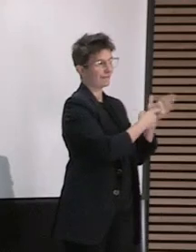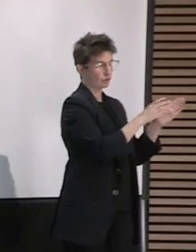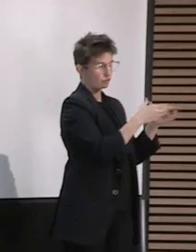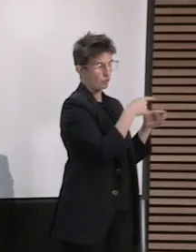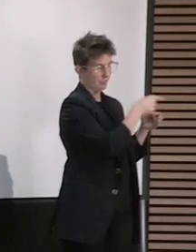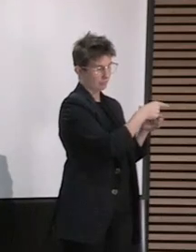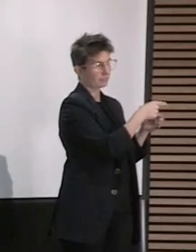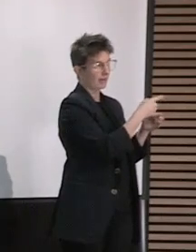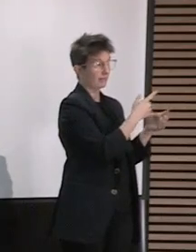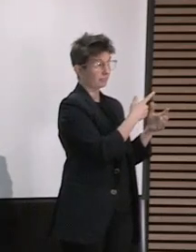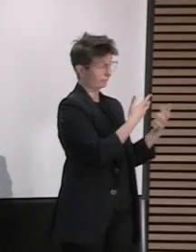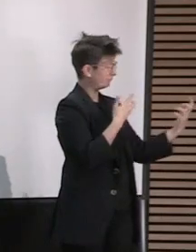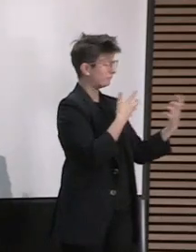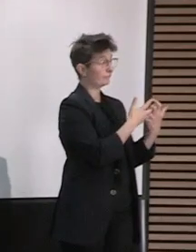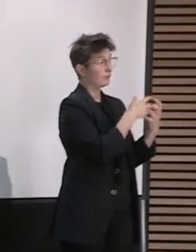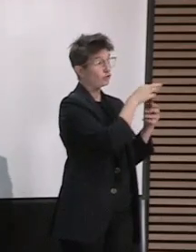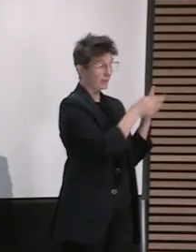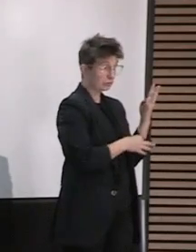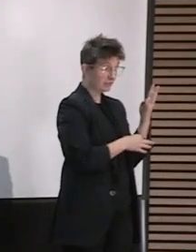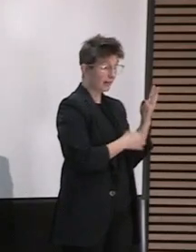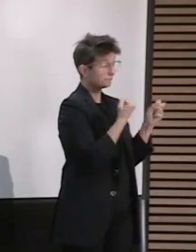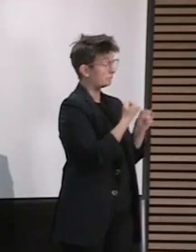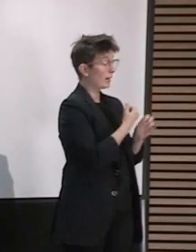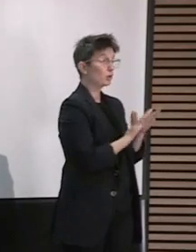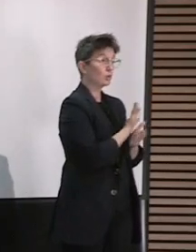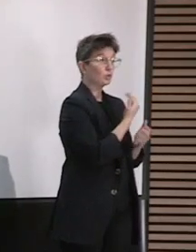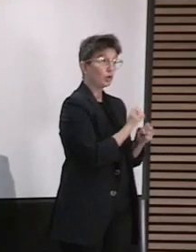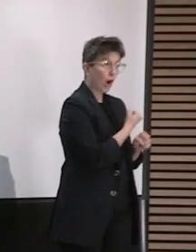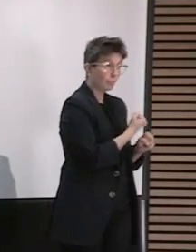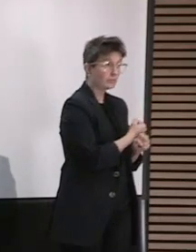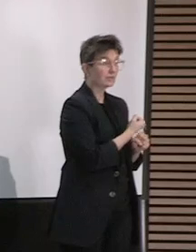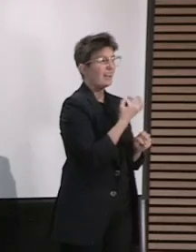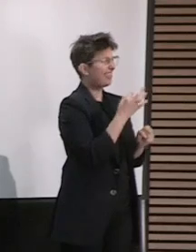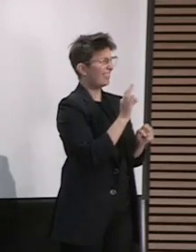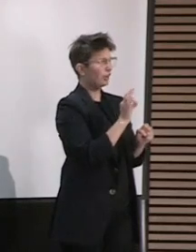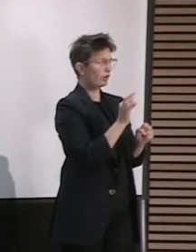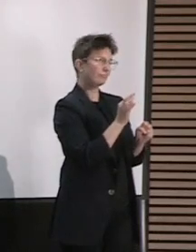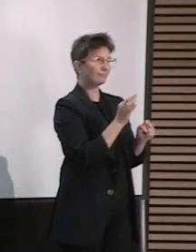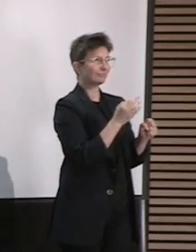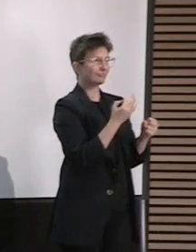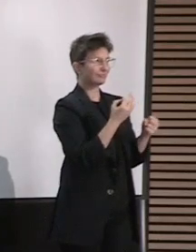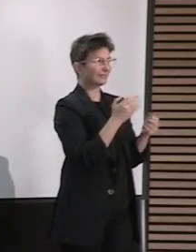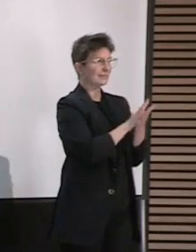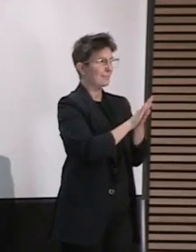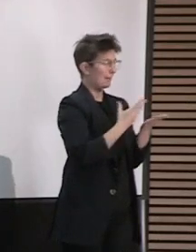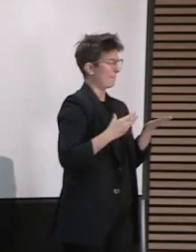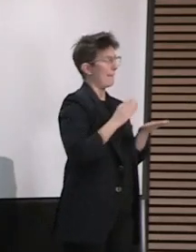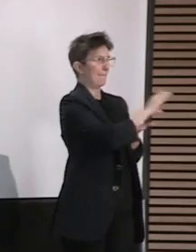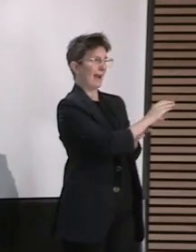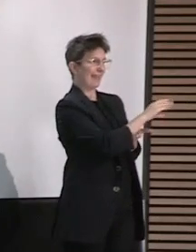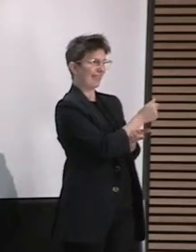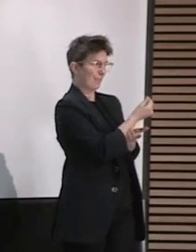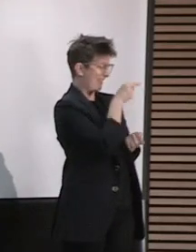Kaupapa a nga ropu. I tutuki